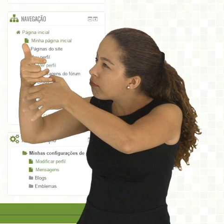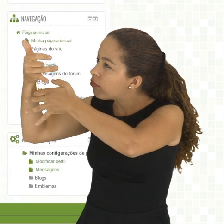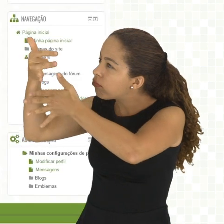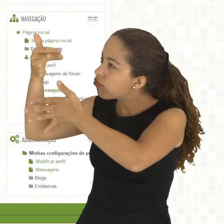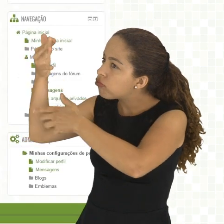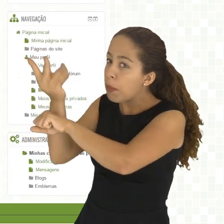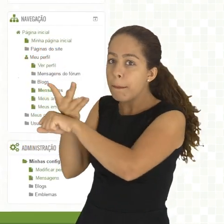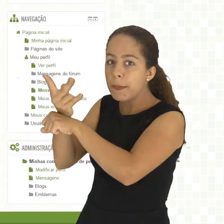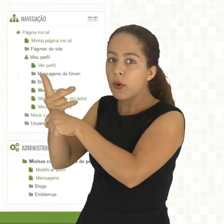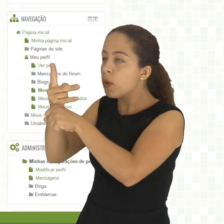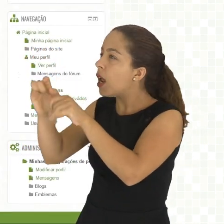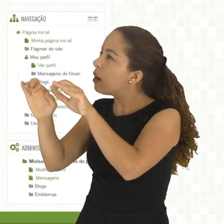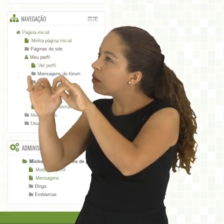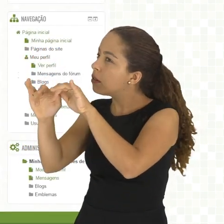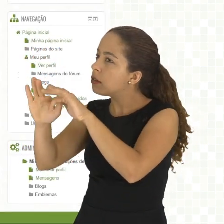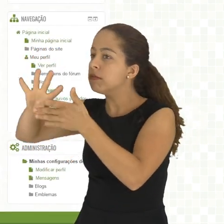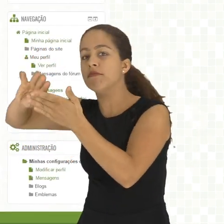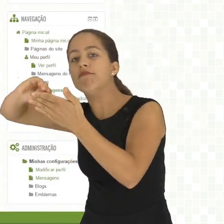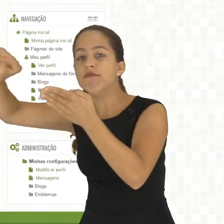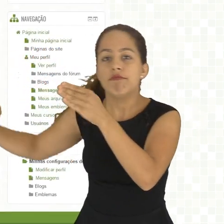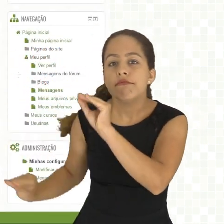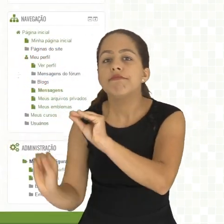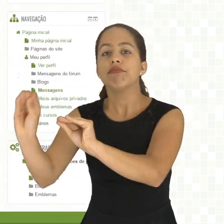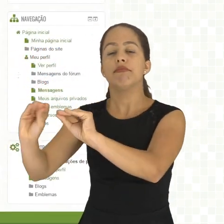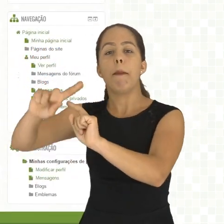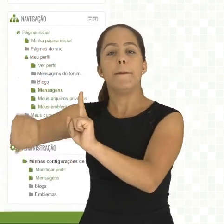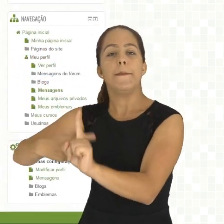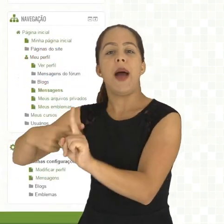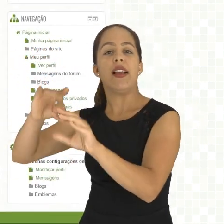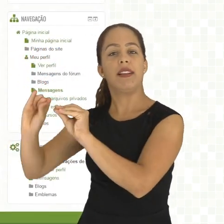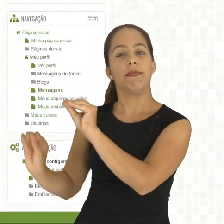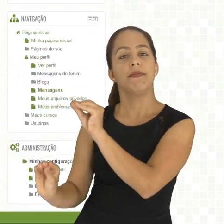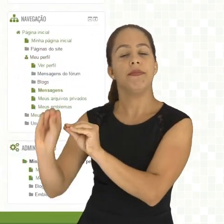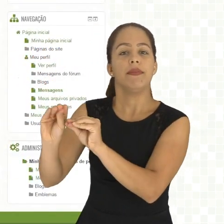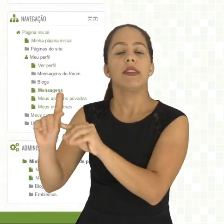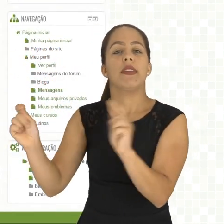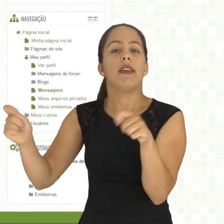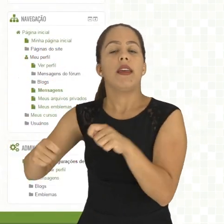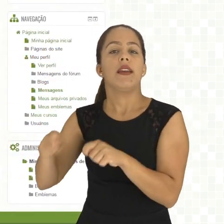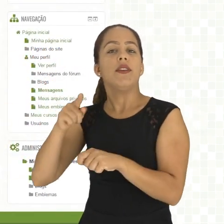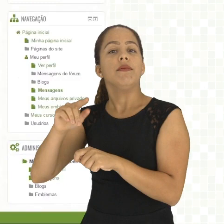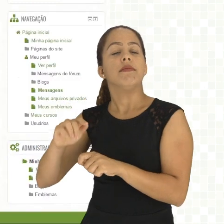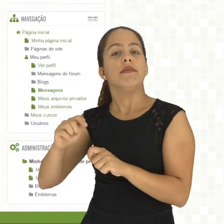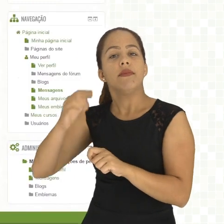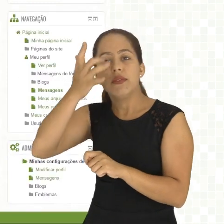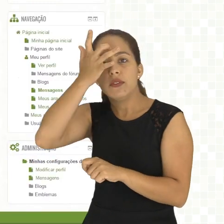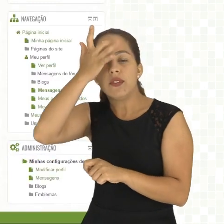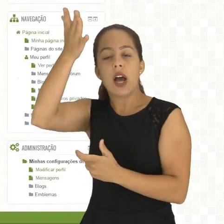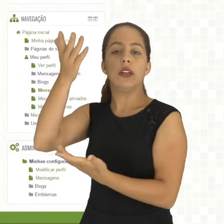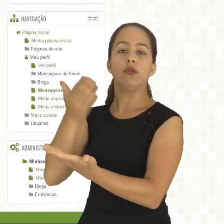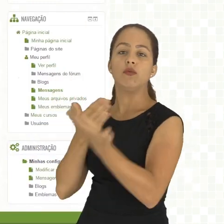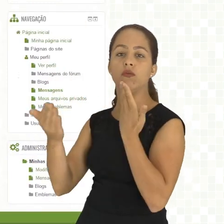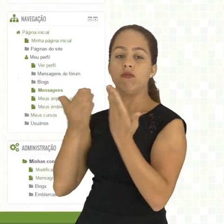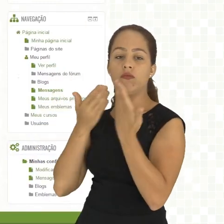a pessoa. O contato é muito útil para você conseguir acessar as mensagens